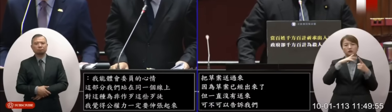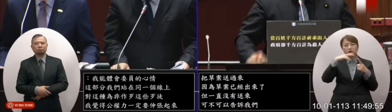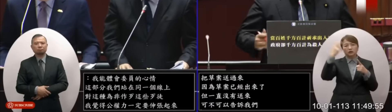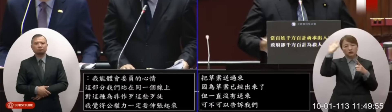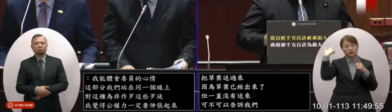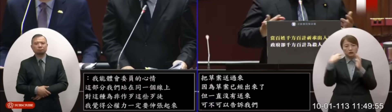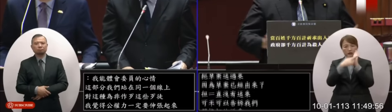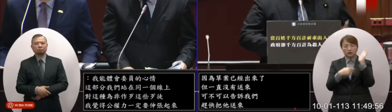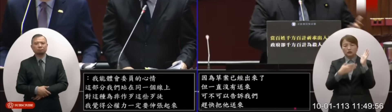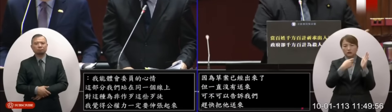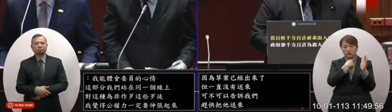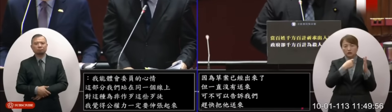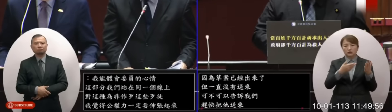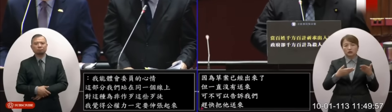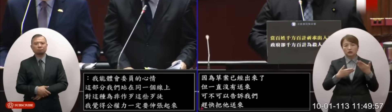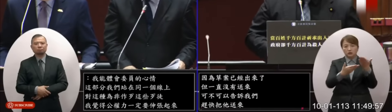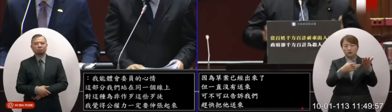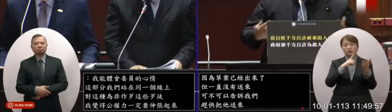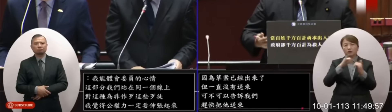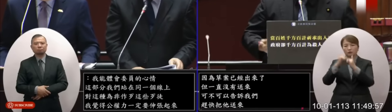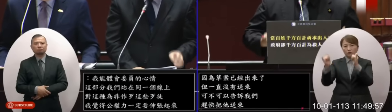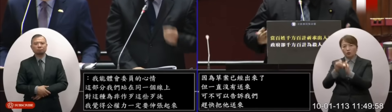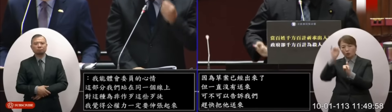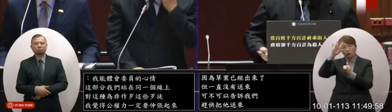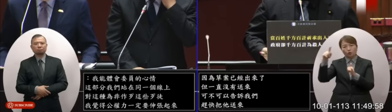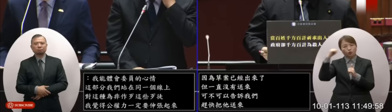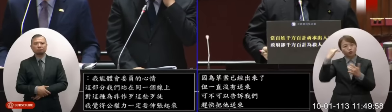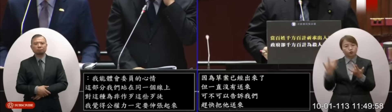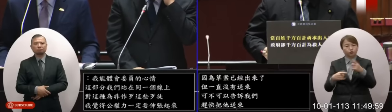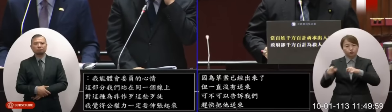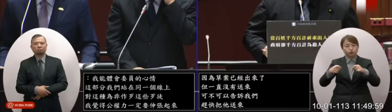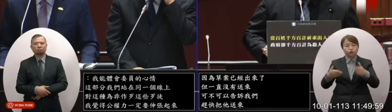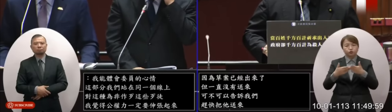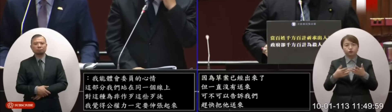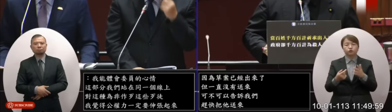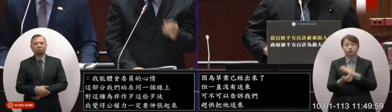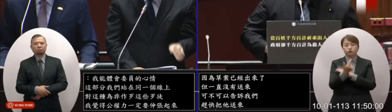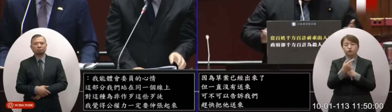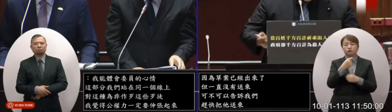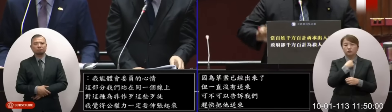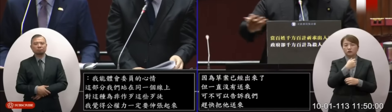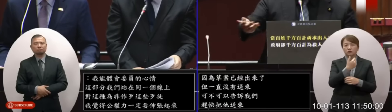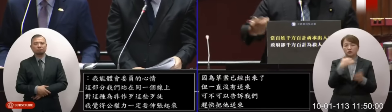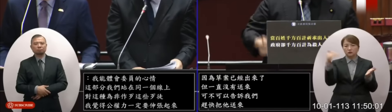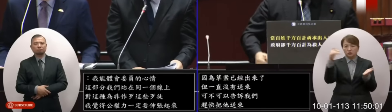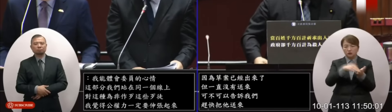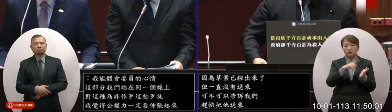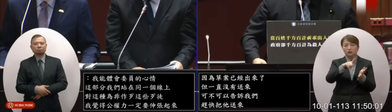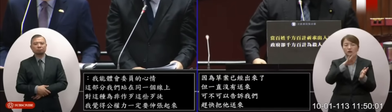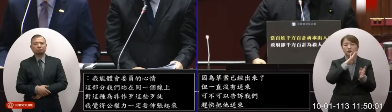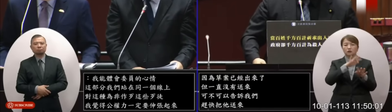然後我們今天我們跟民眾黨 我們有一些草案希望出來 就到時候要被你們送釋憲嗎